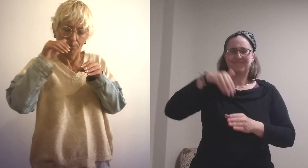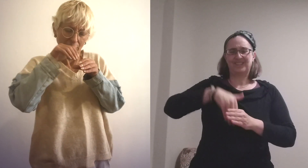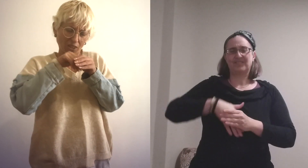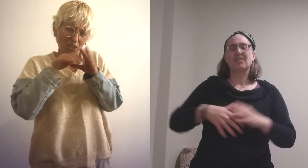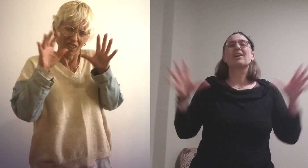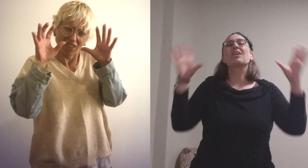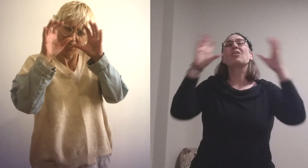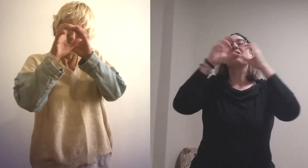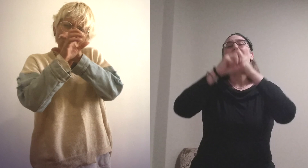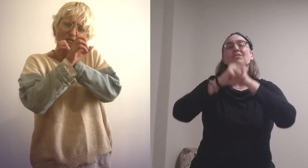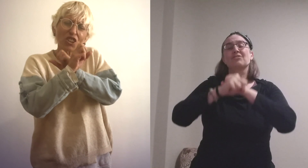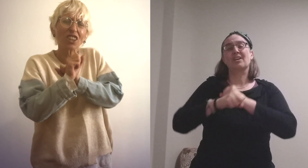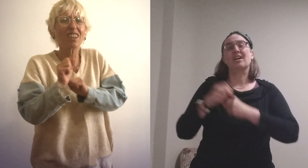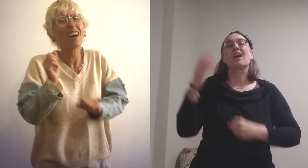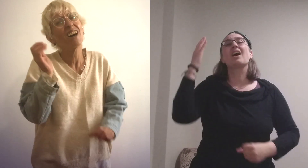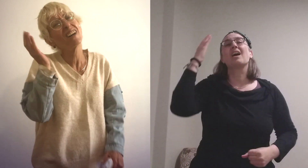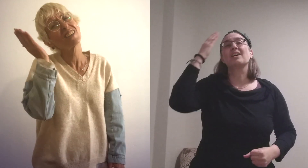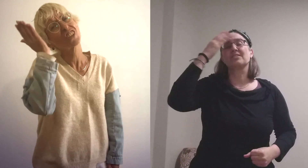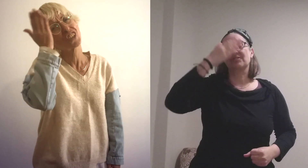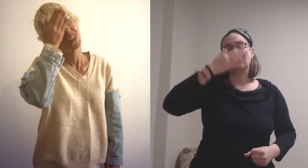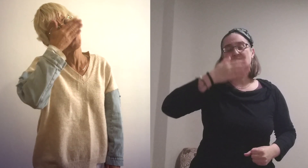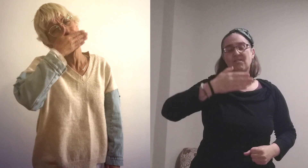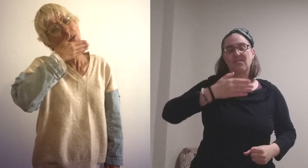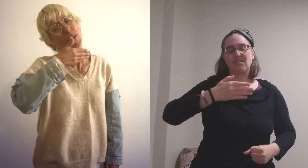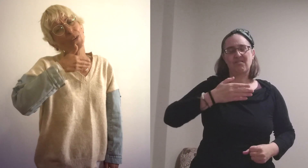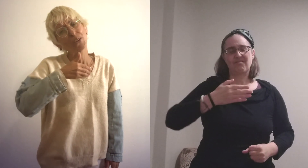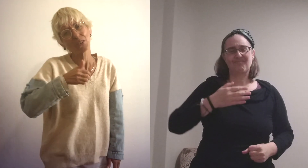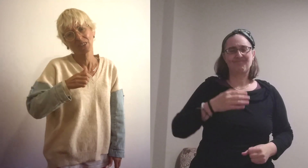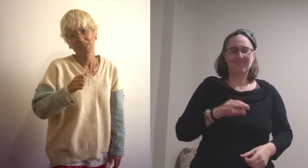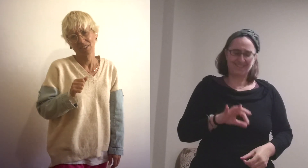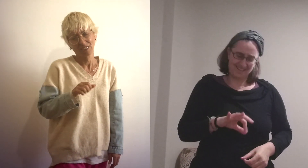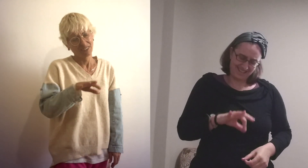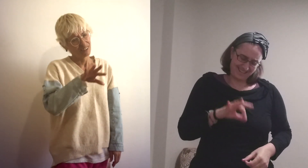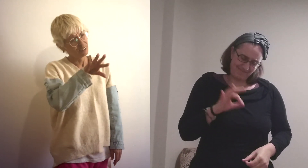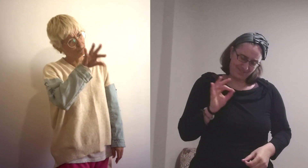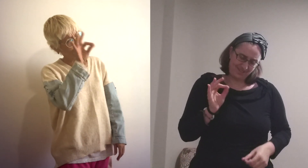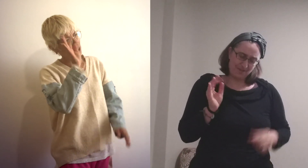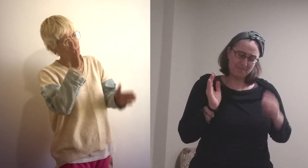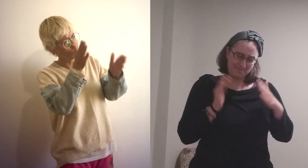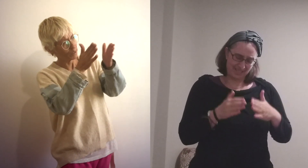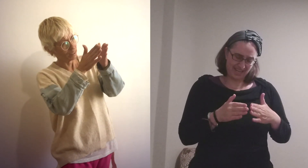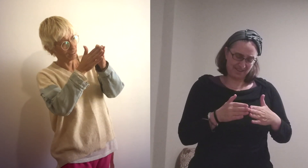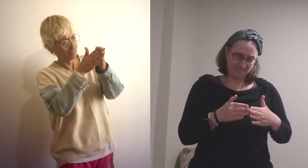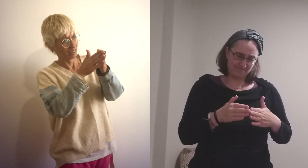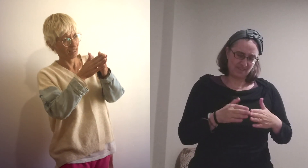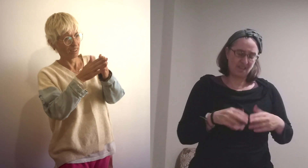בתוך החושך השחור למצוא פינה